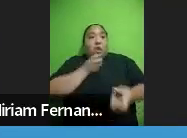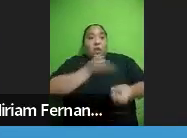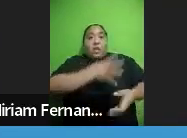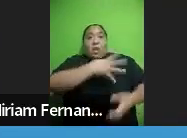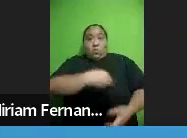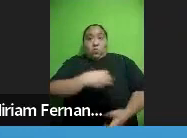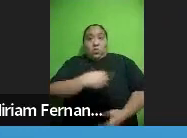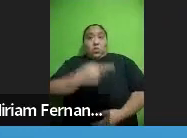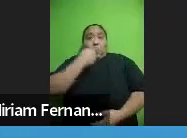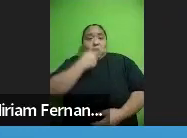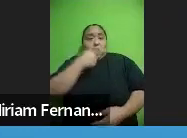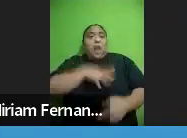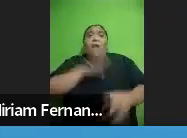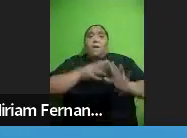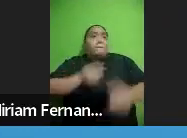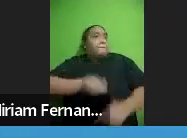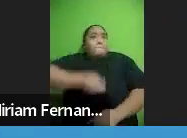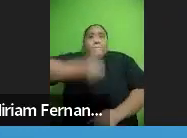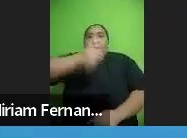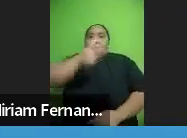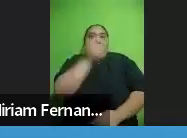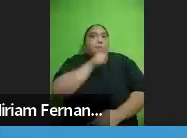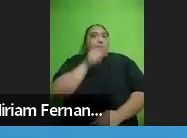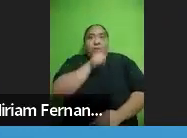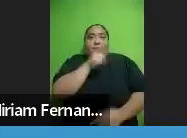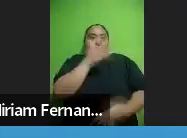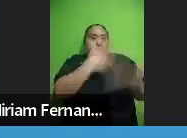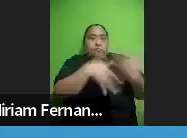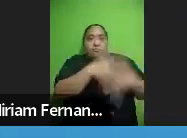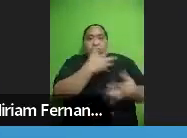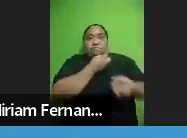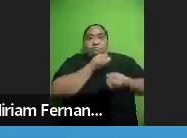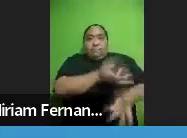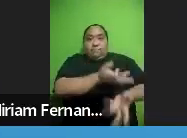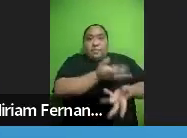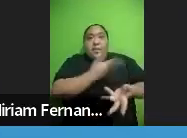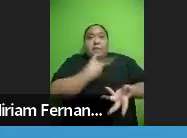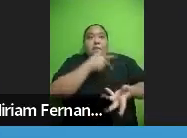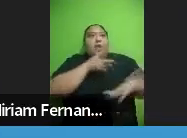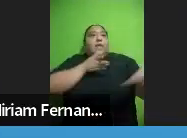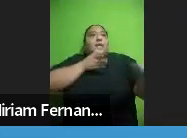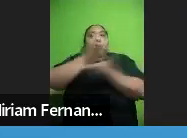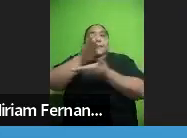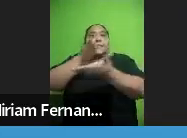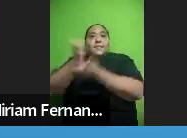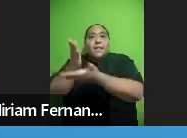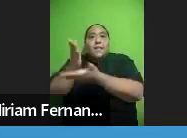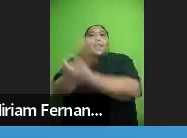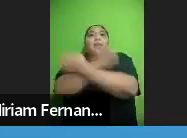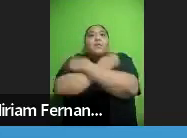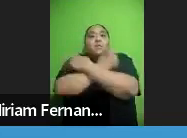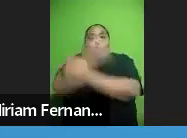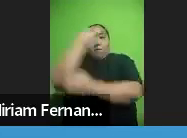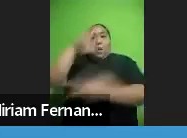Ellos a veces su primera lengua los a muchas veces su primera lengua es la lengua de señas y, sin embargo, acceden al eden a la educación con